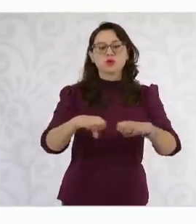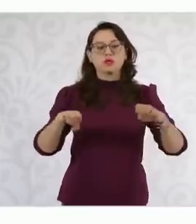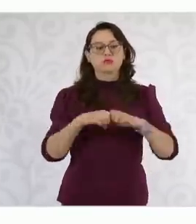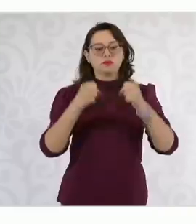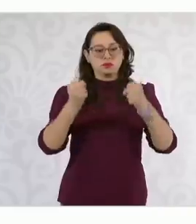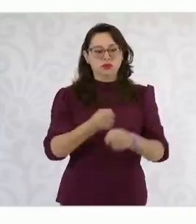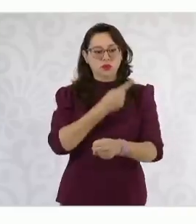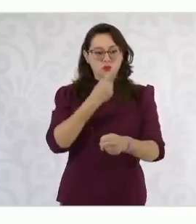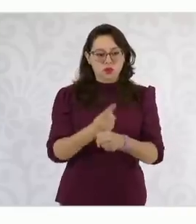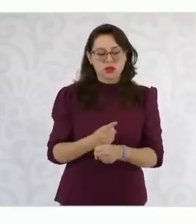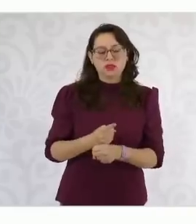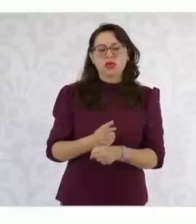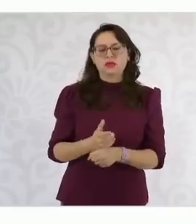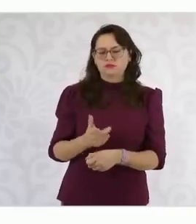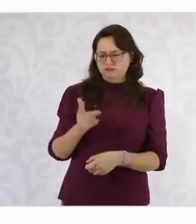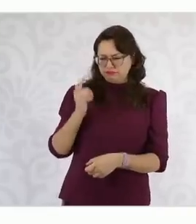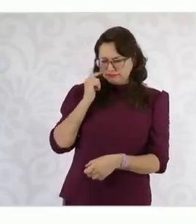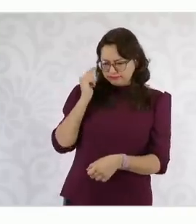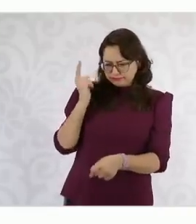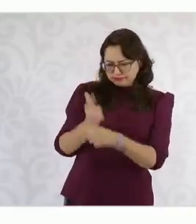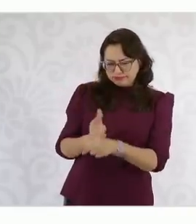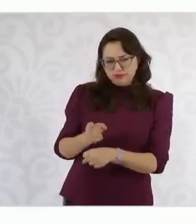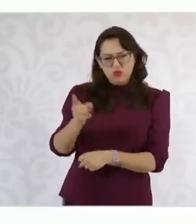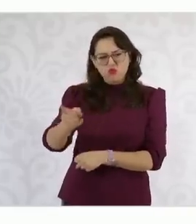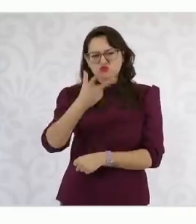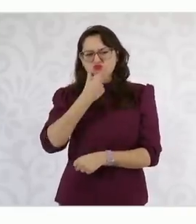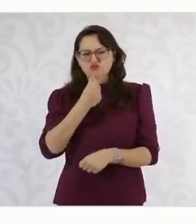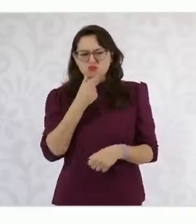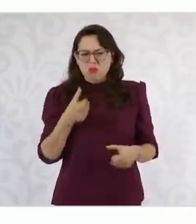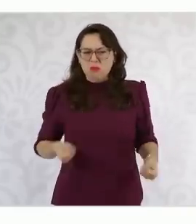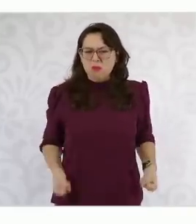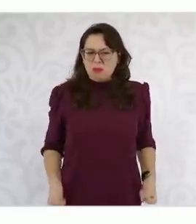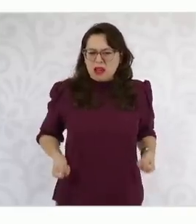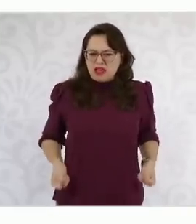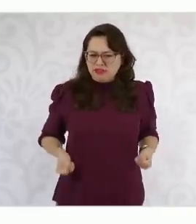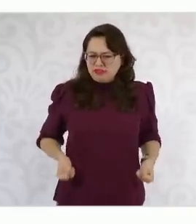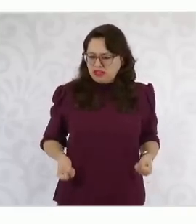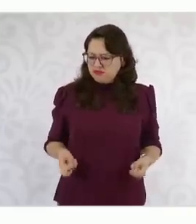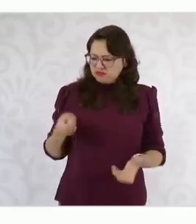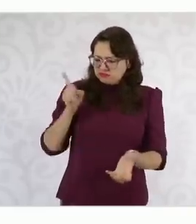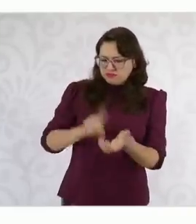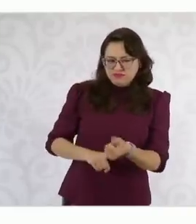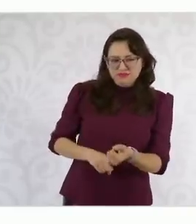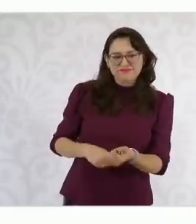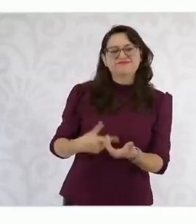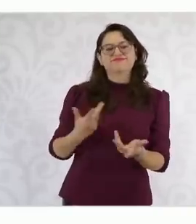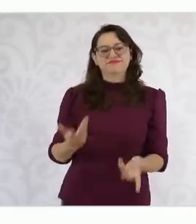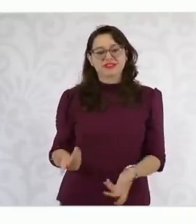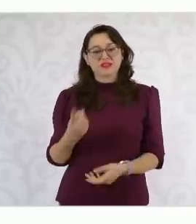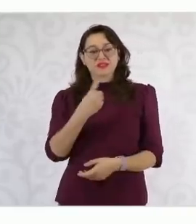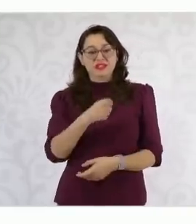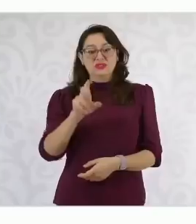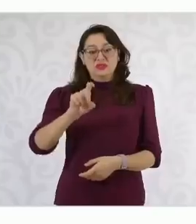hombre a bordo de un vehículo que transportaba dos maletas con 131500 pastillas de fentanilo y 37 kg